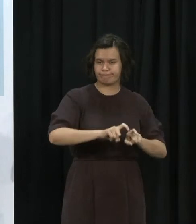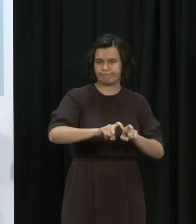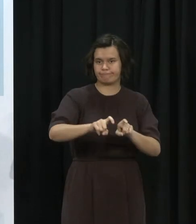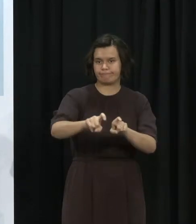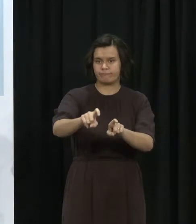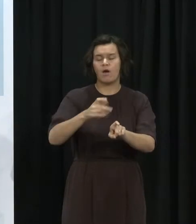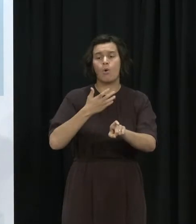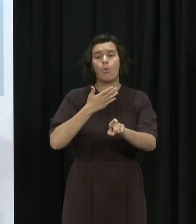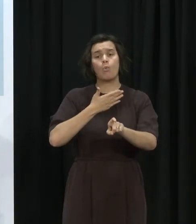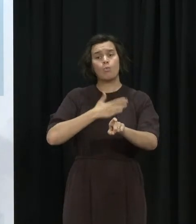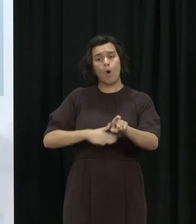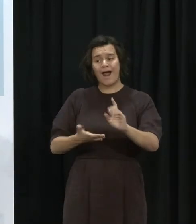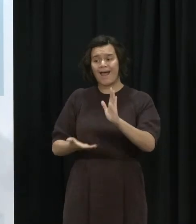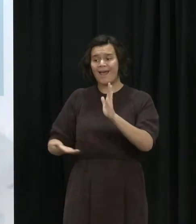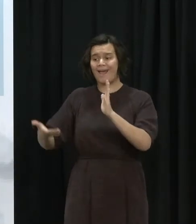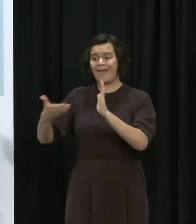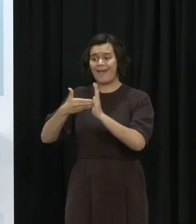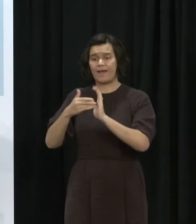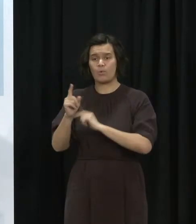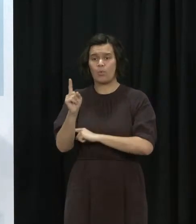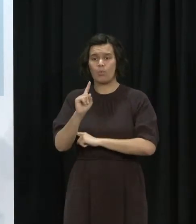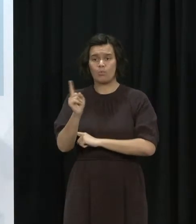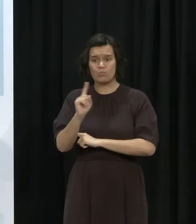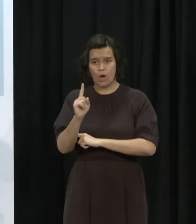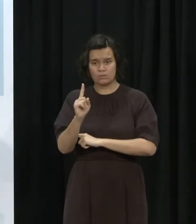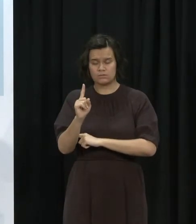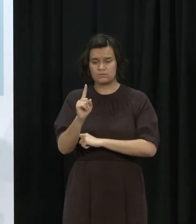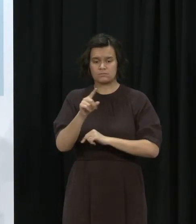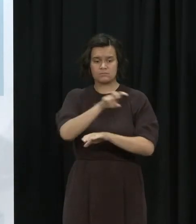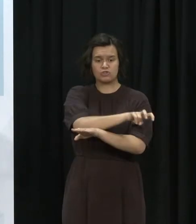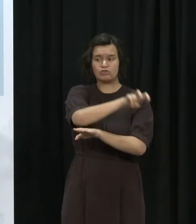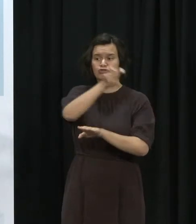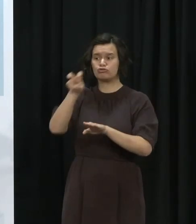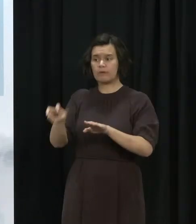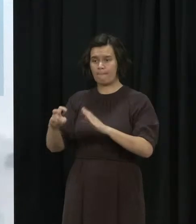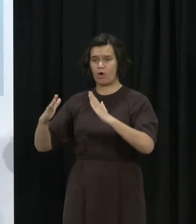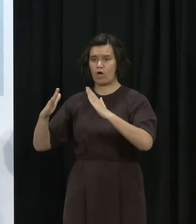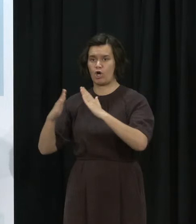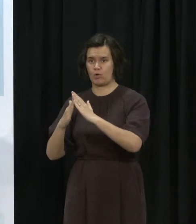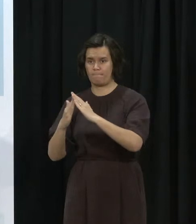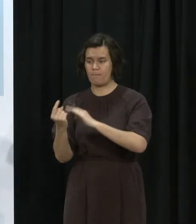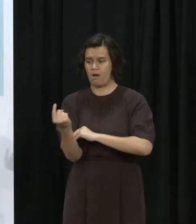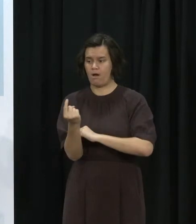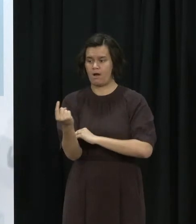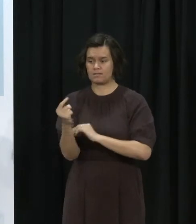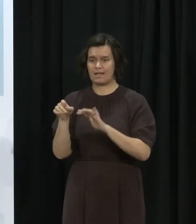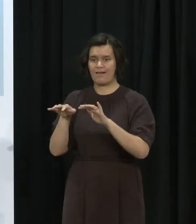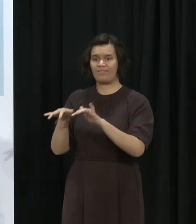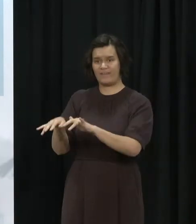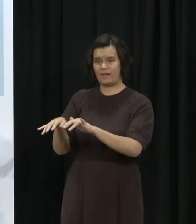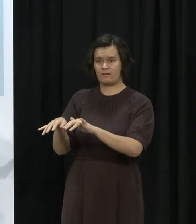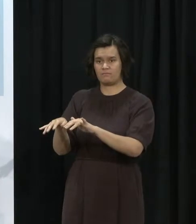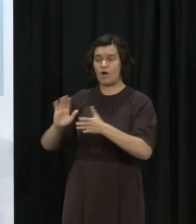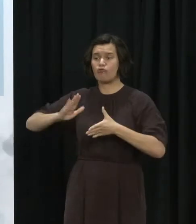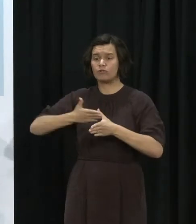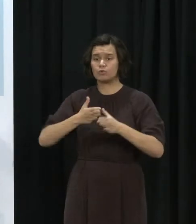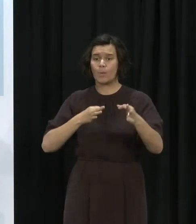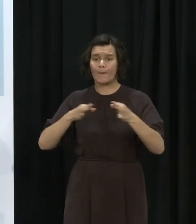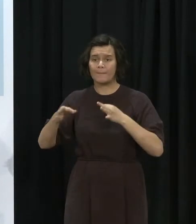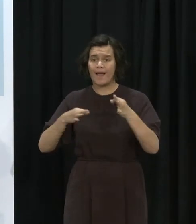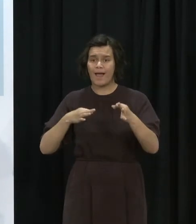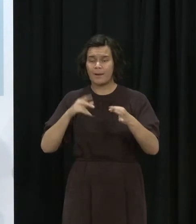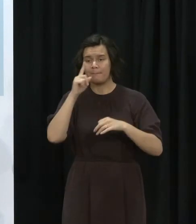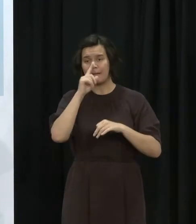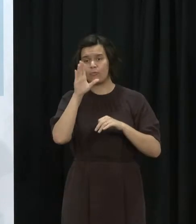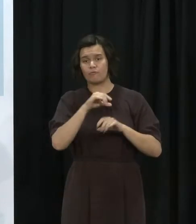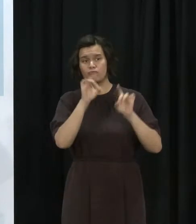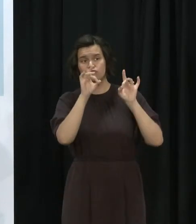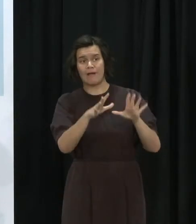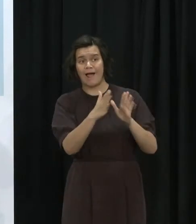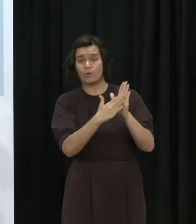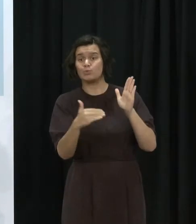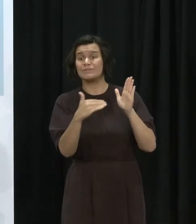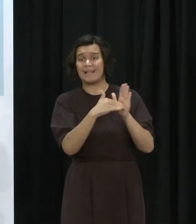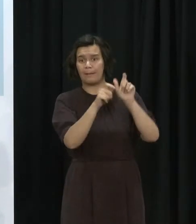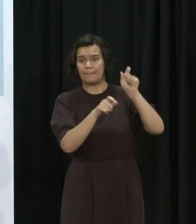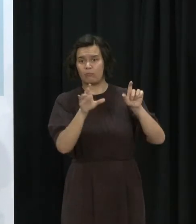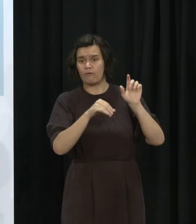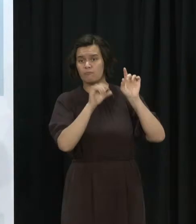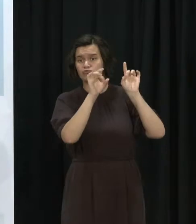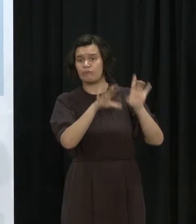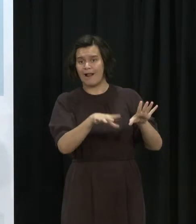toronga i roto i te whakamahi?